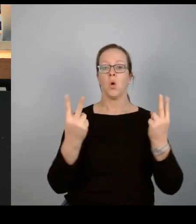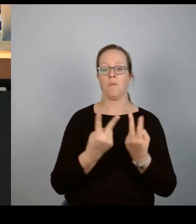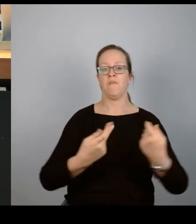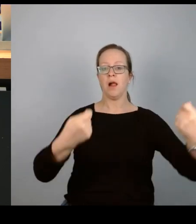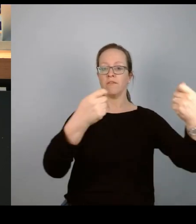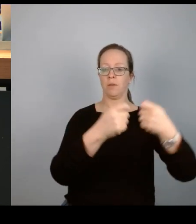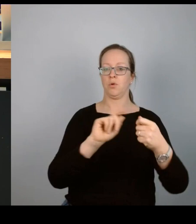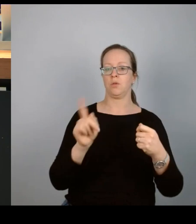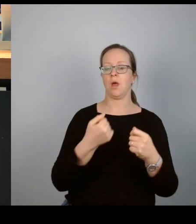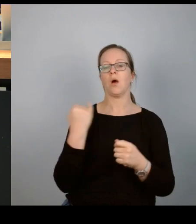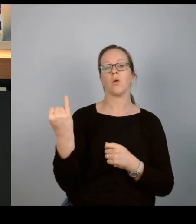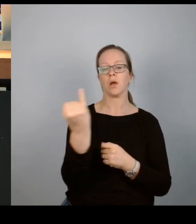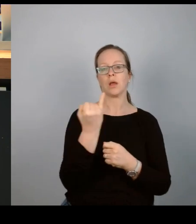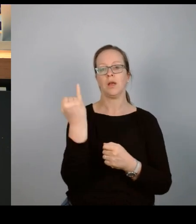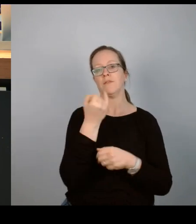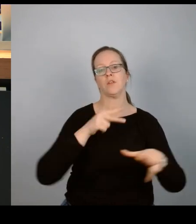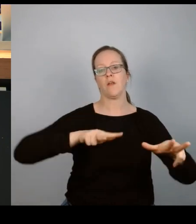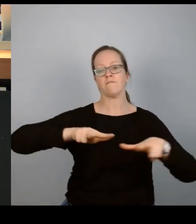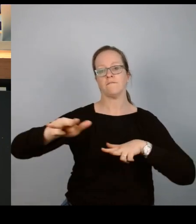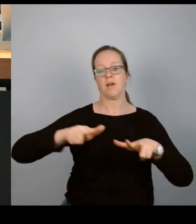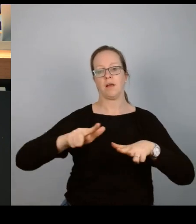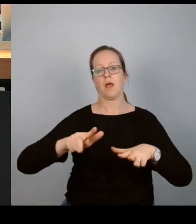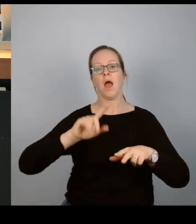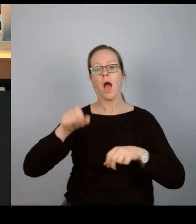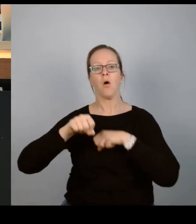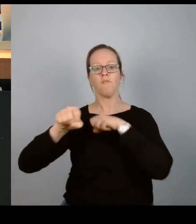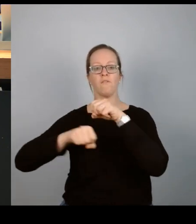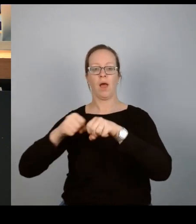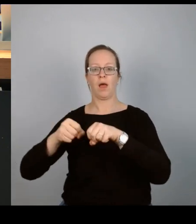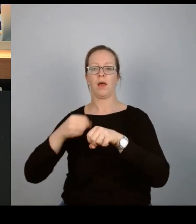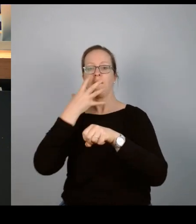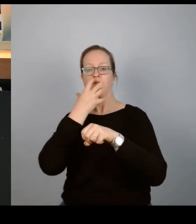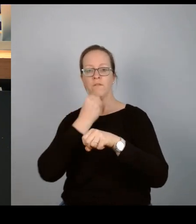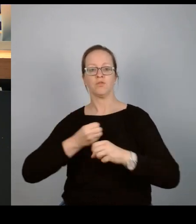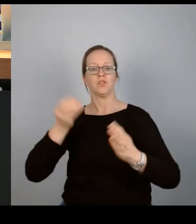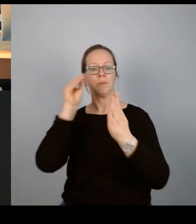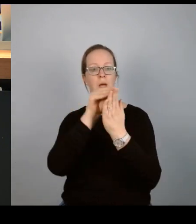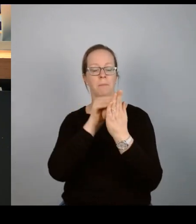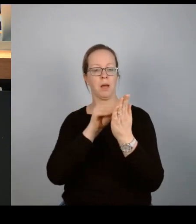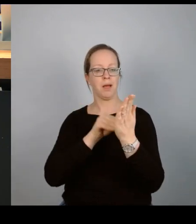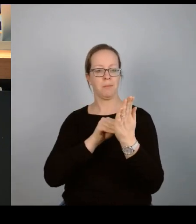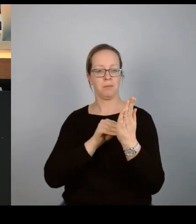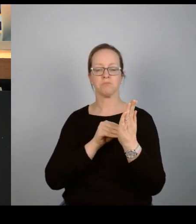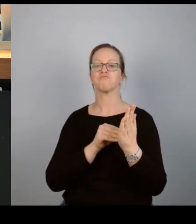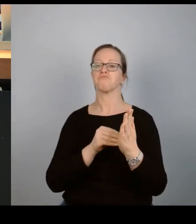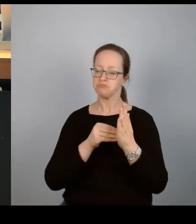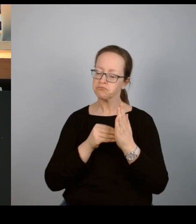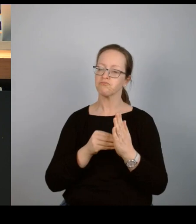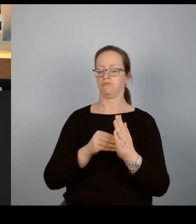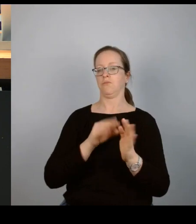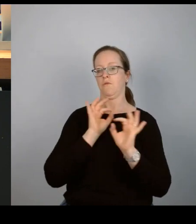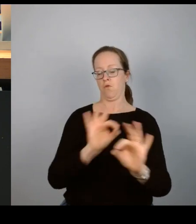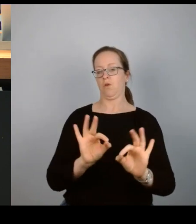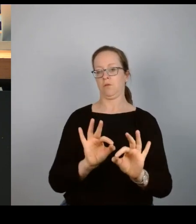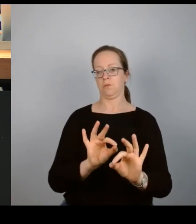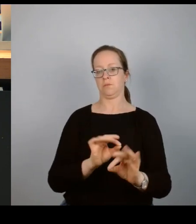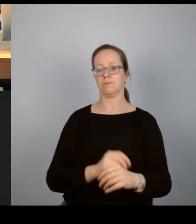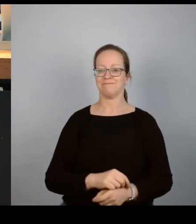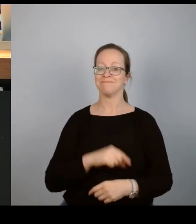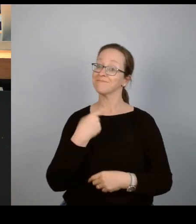gehen, wenn wir den Fahrradweg das Vorangnetz ausbauen für die Radfahrenden, wenn wir die Fuß -Verkehrssicherheit in der Name Mobilität in den Kiezen